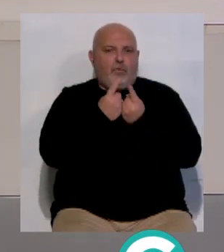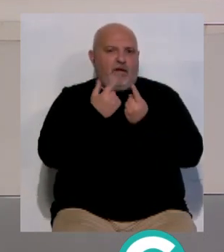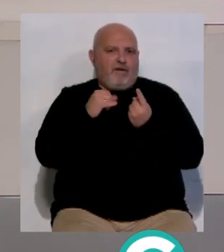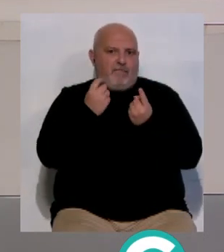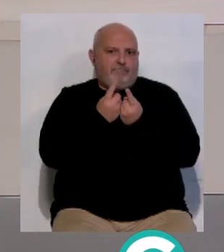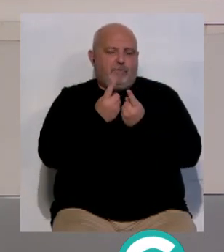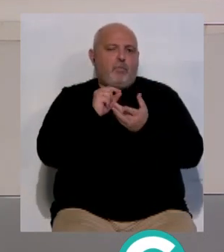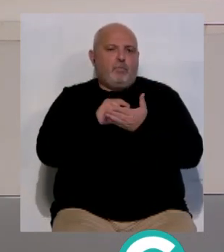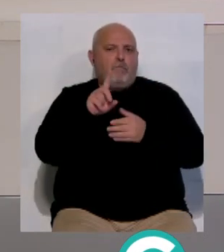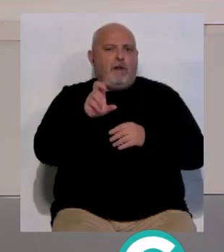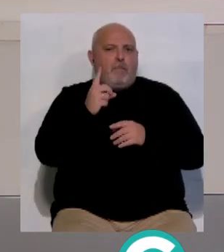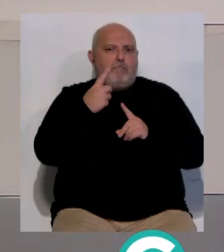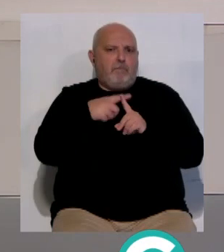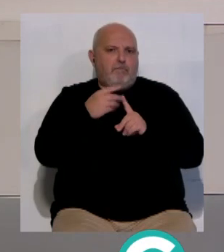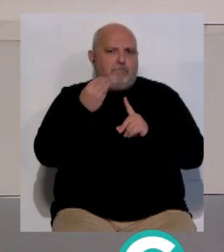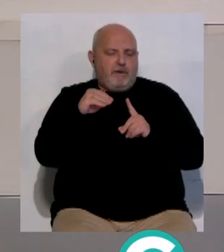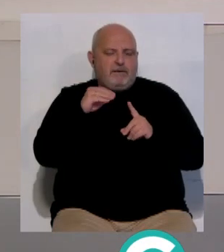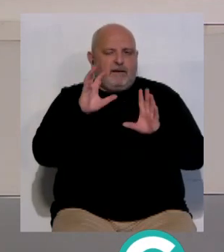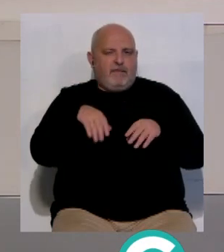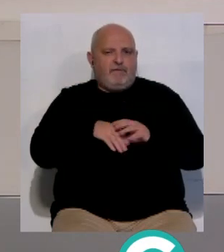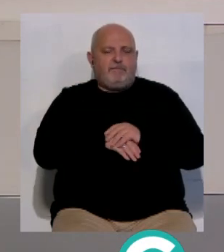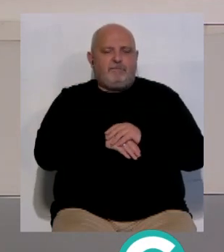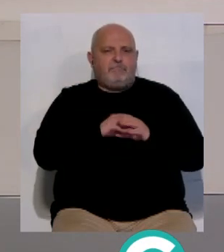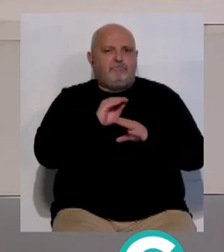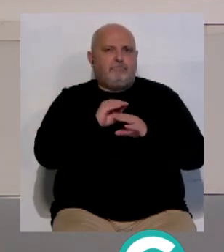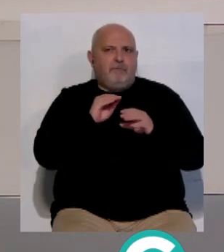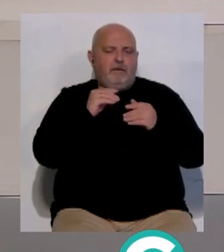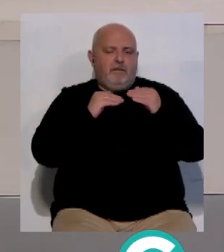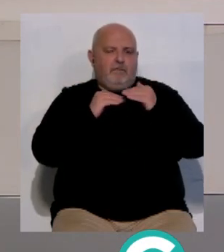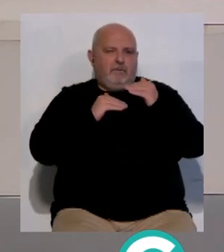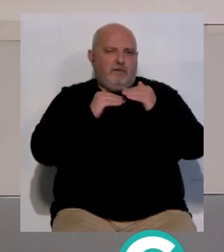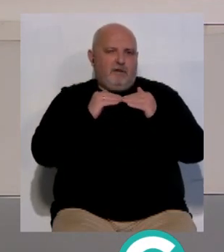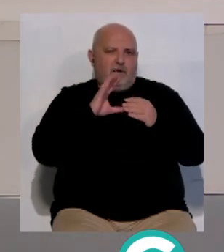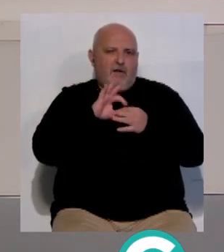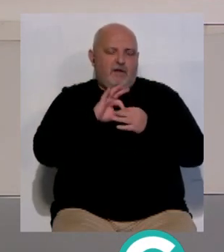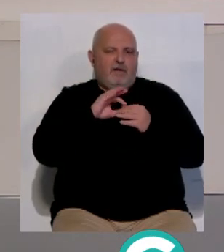un punto más para el conjunto amarillo mantiene las diferencias con respecto al descenso pero